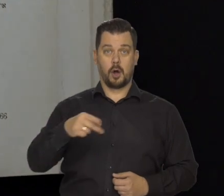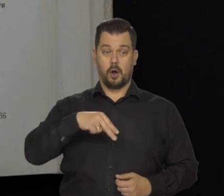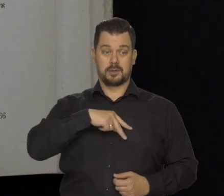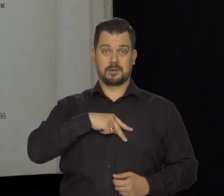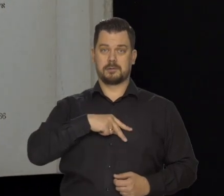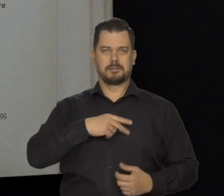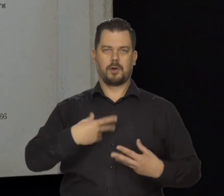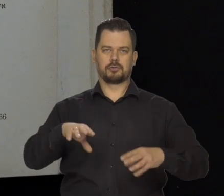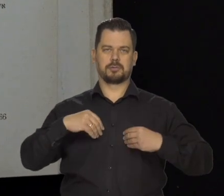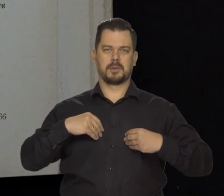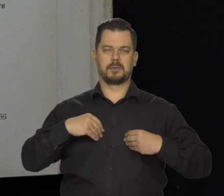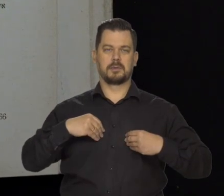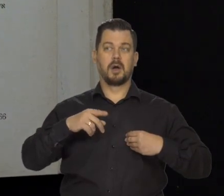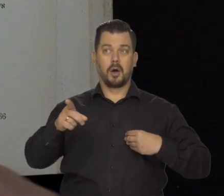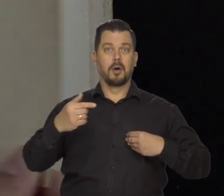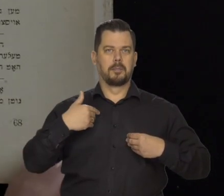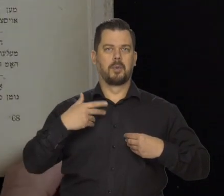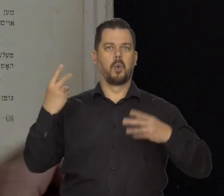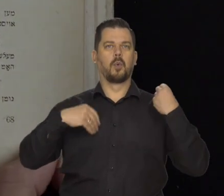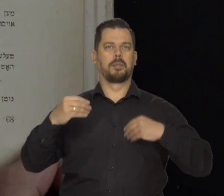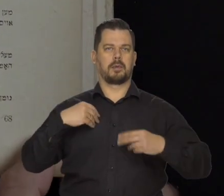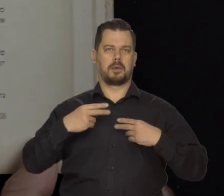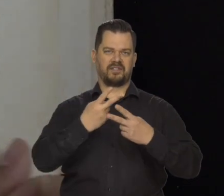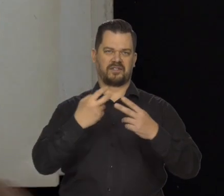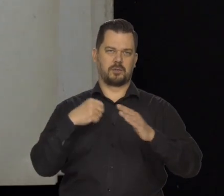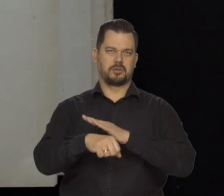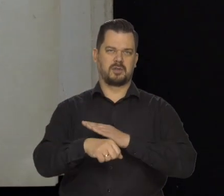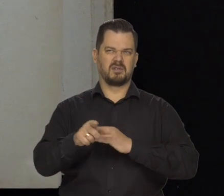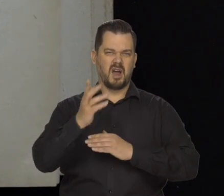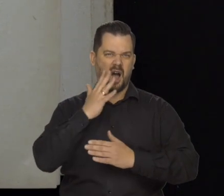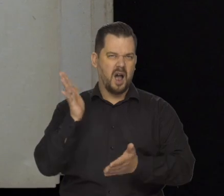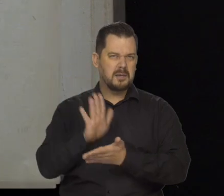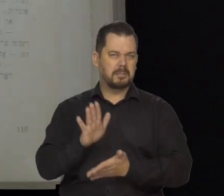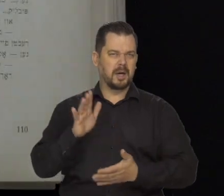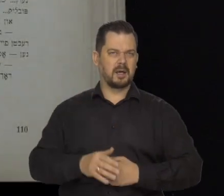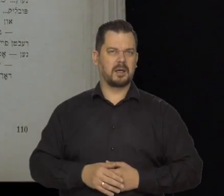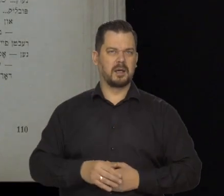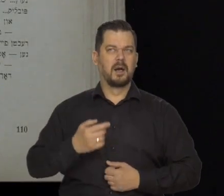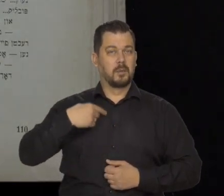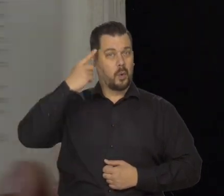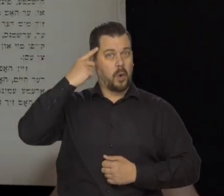I nie tylko nie zostali odznaczeni – przeciwnie – mieli na sobie ubrania więźniów, ubrania hańby.